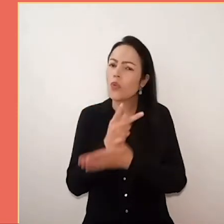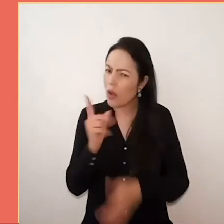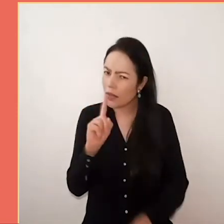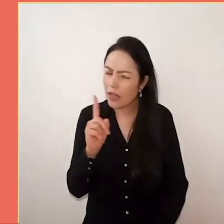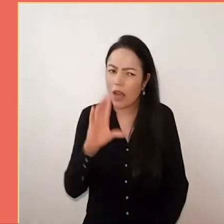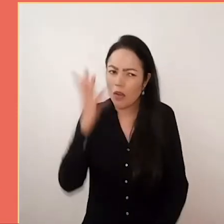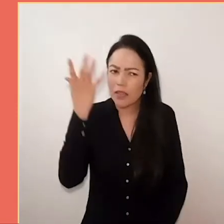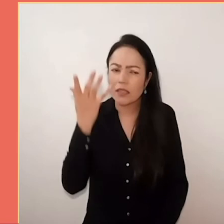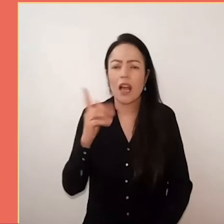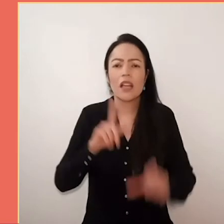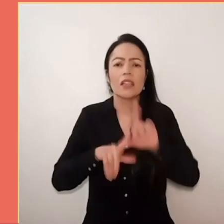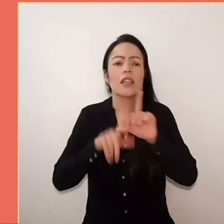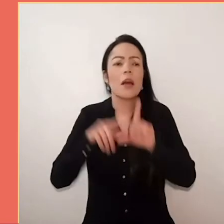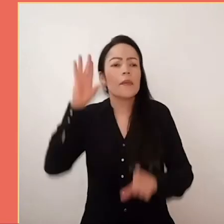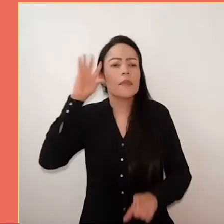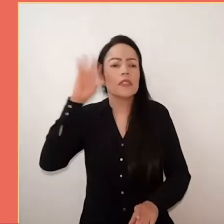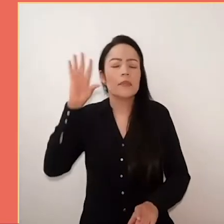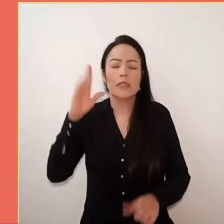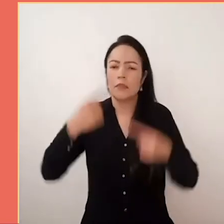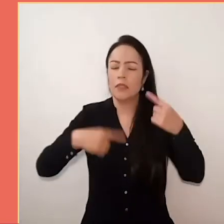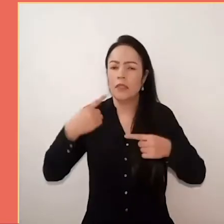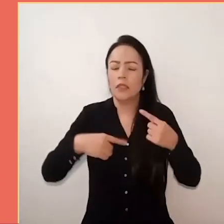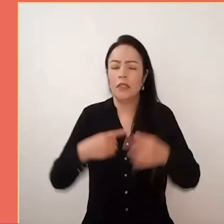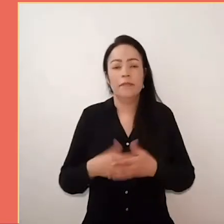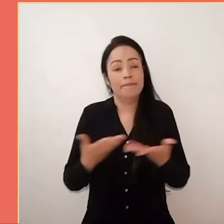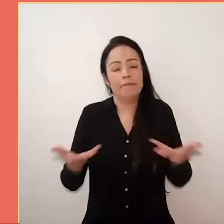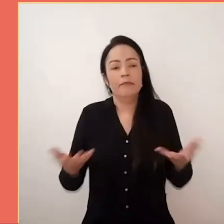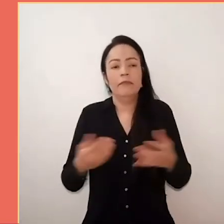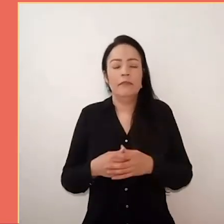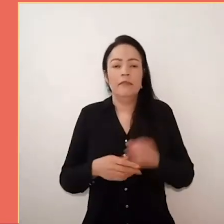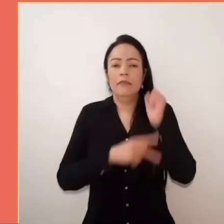nem de pensamento político, enfim, é um projeto que